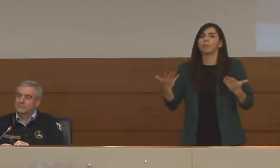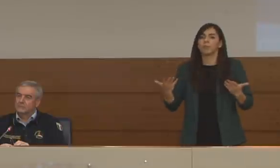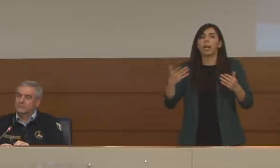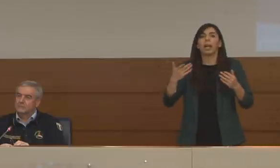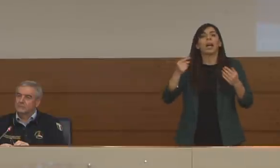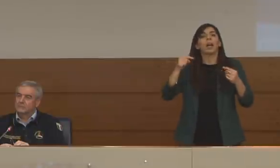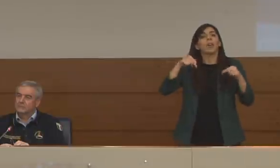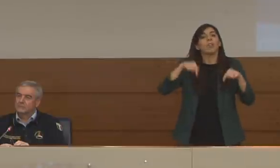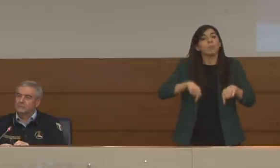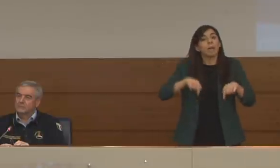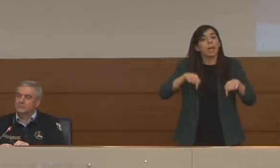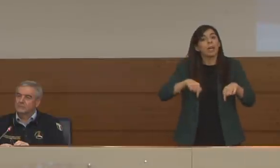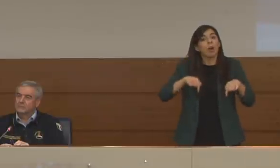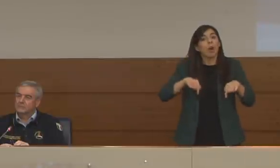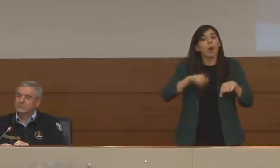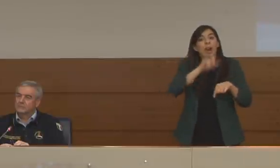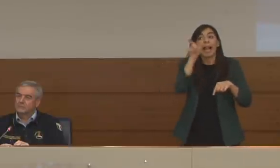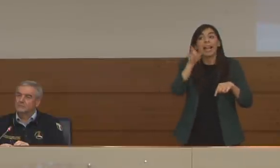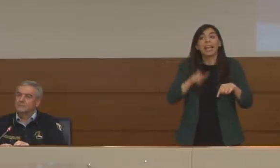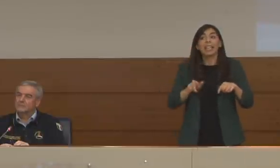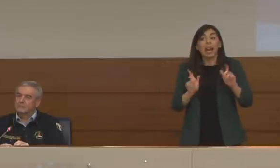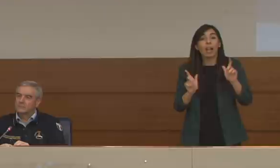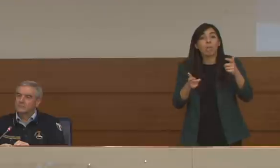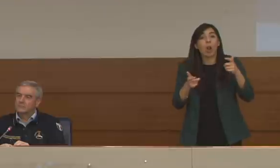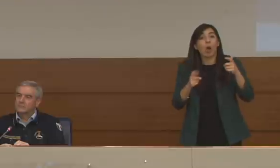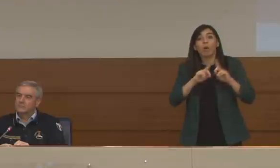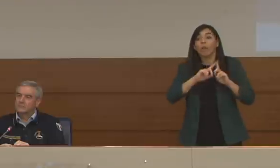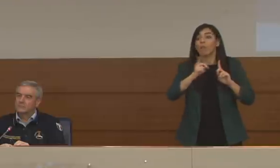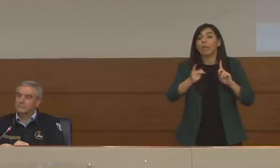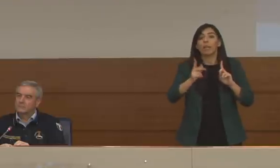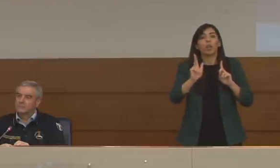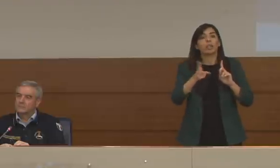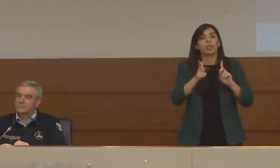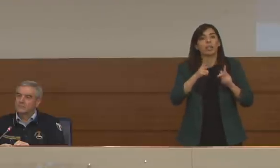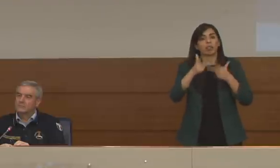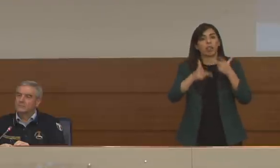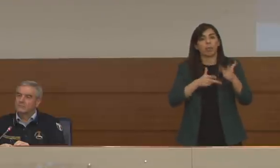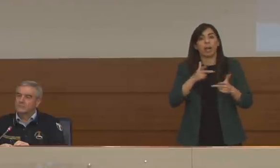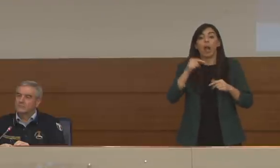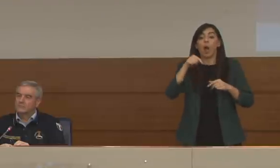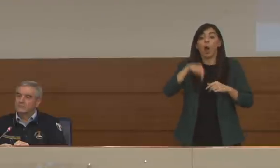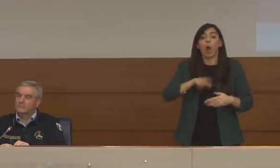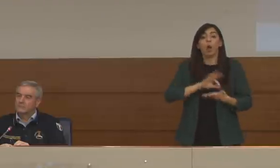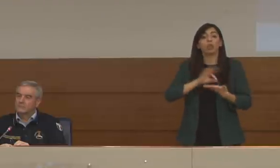dell'Italia è prevista al 13 aprile. Oggi è il 6 aprile, significa una